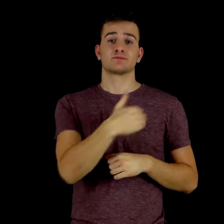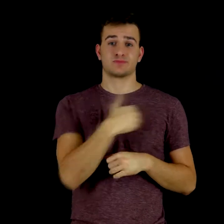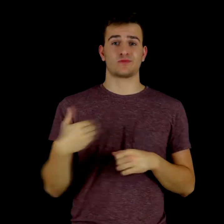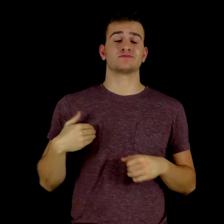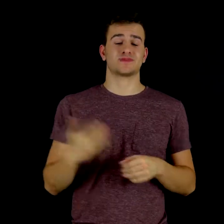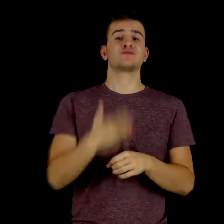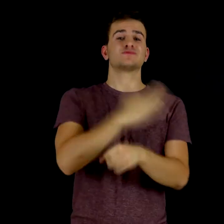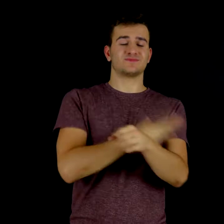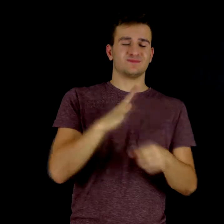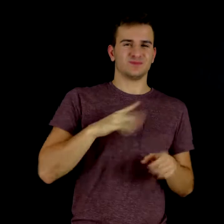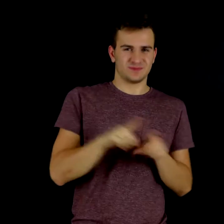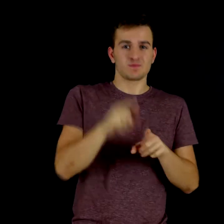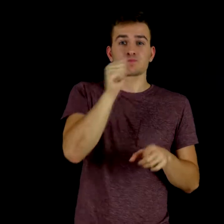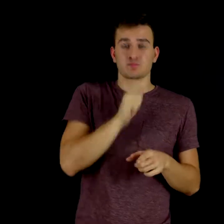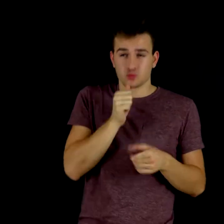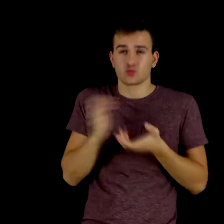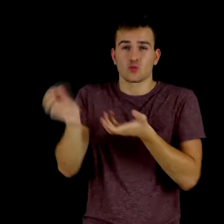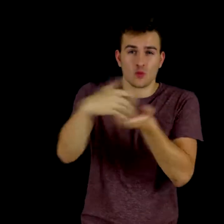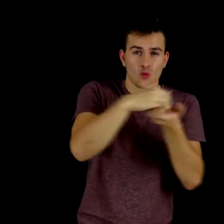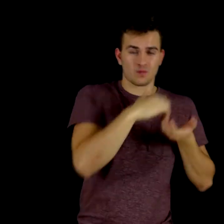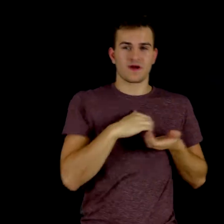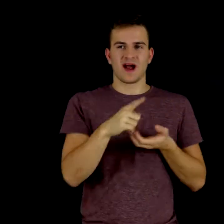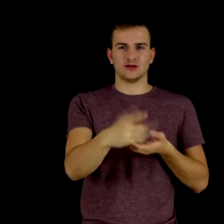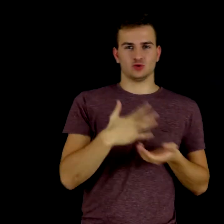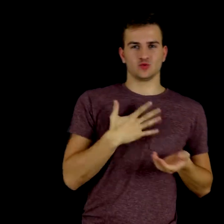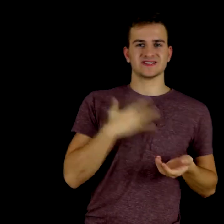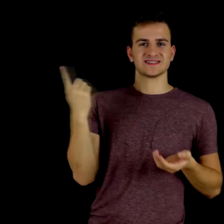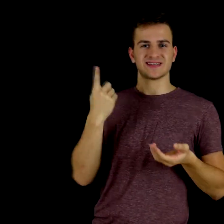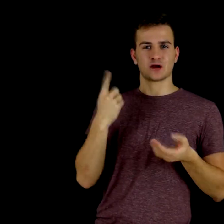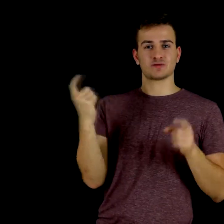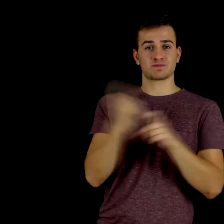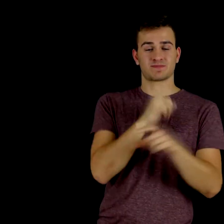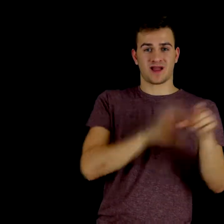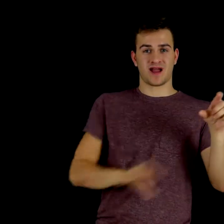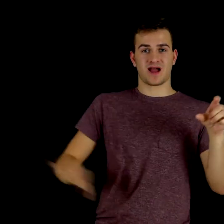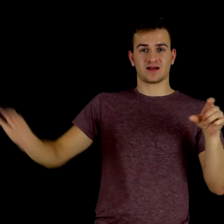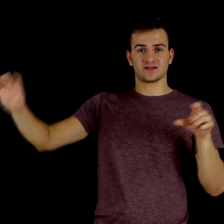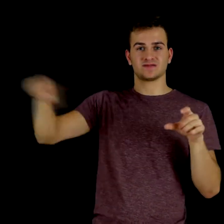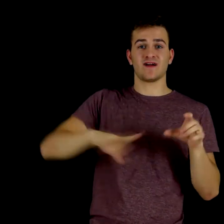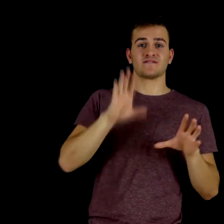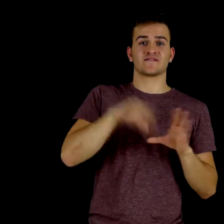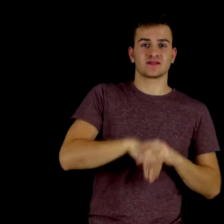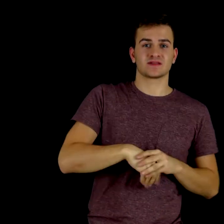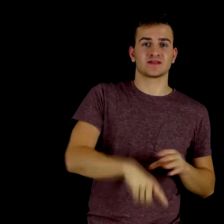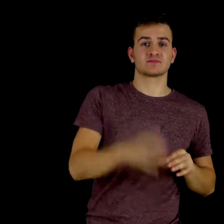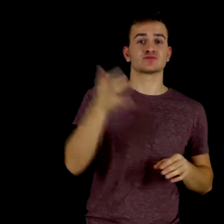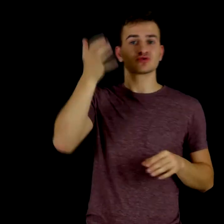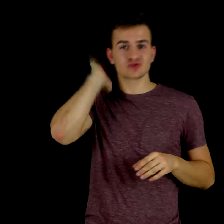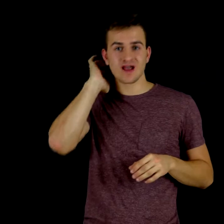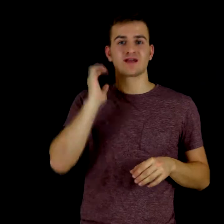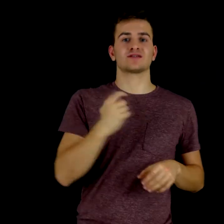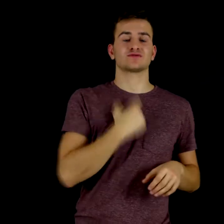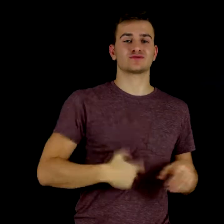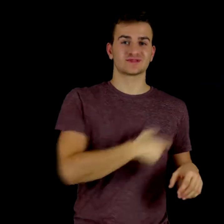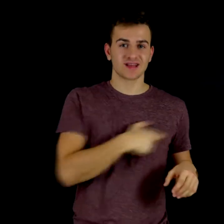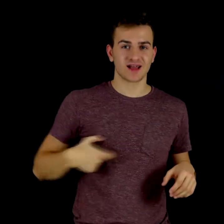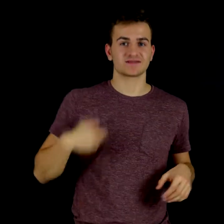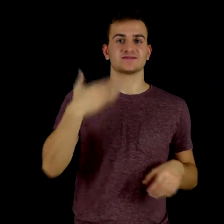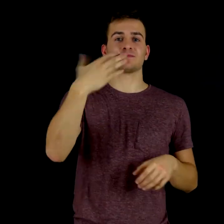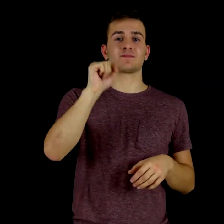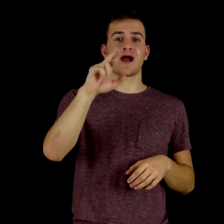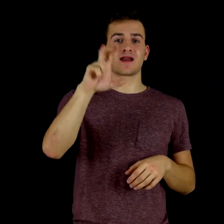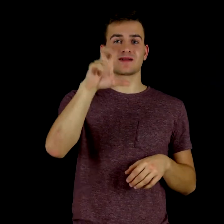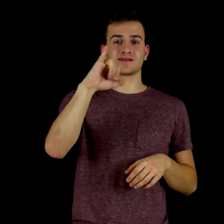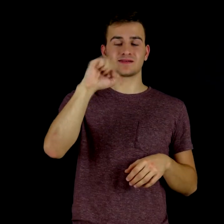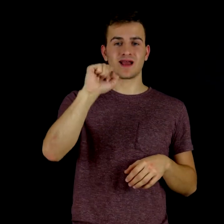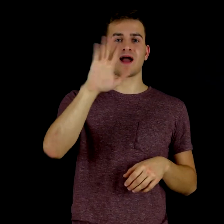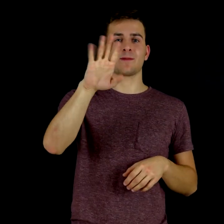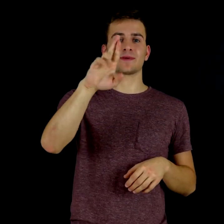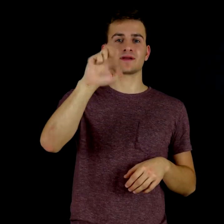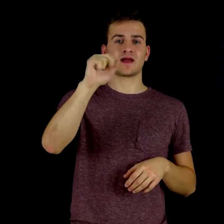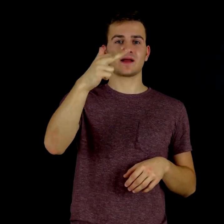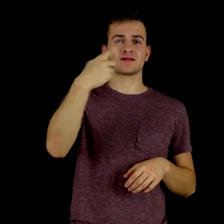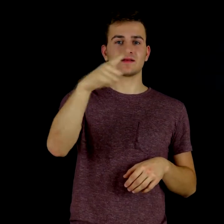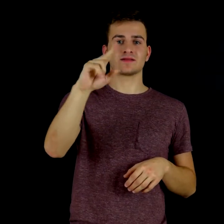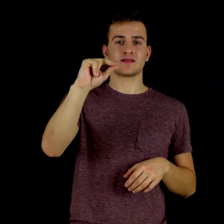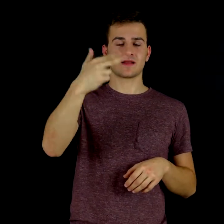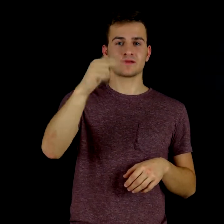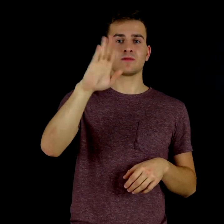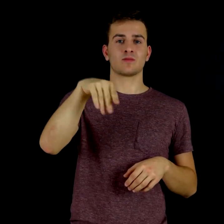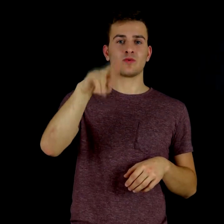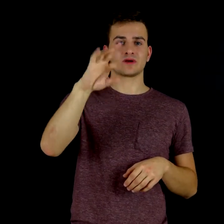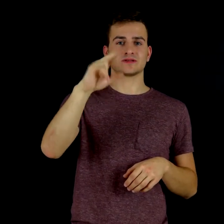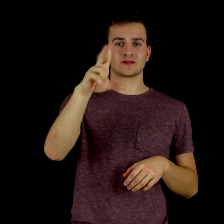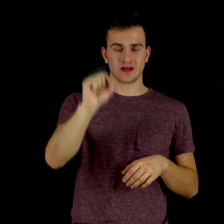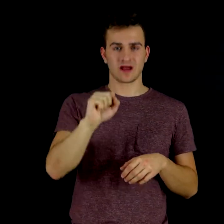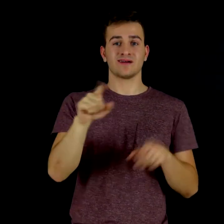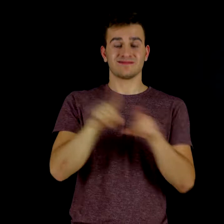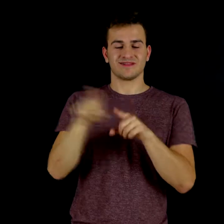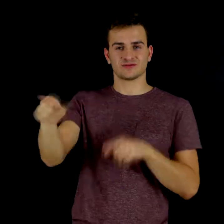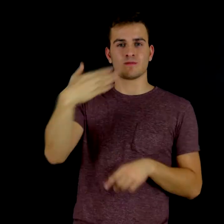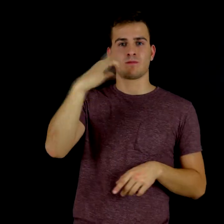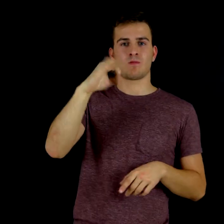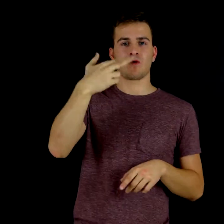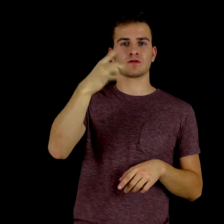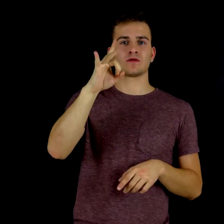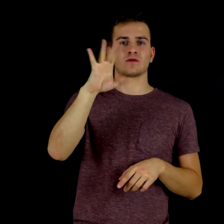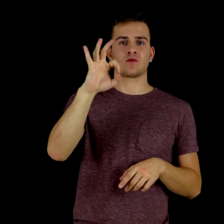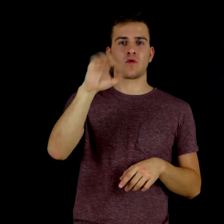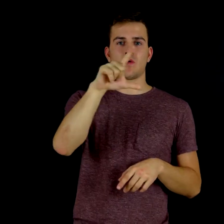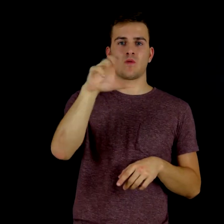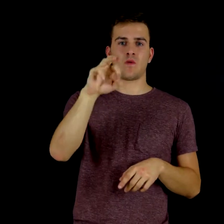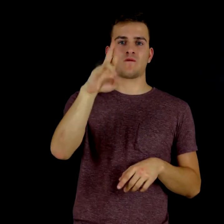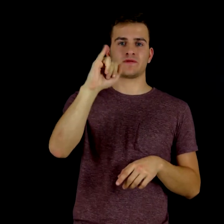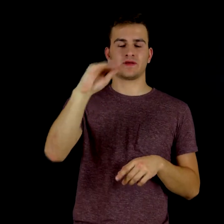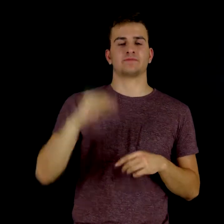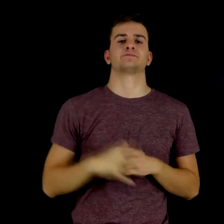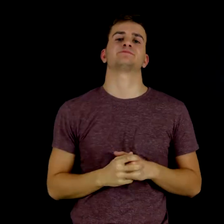Z powodu zagrożenia zewnętrznego ze strony sąsiadów, jak np. Czechy, Zakon krzyżacki i Marchia Brandenburska, a nawet Mongołów, dużo wcześniej były próby zjednoczenia państwa.